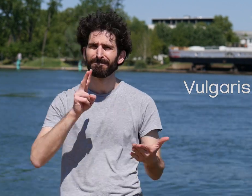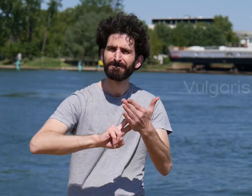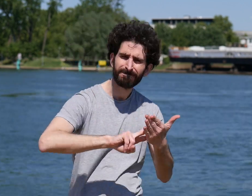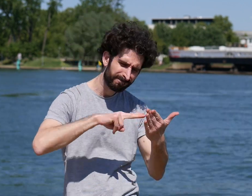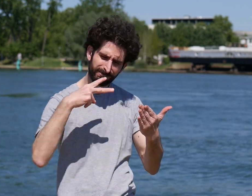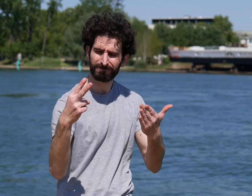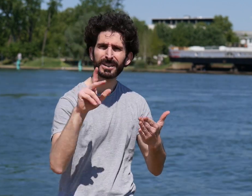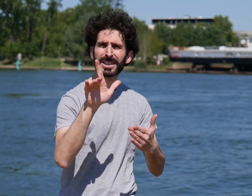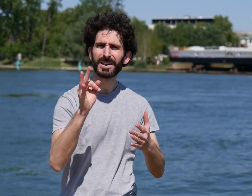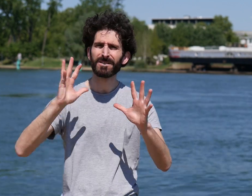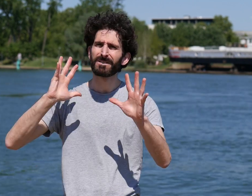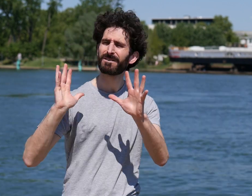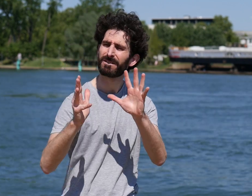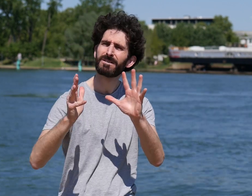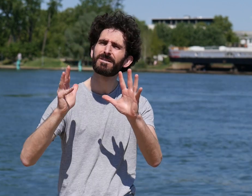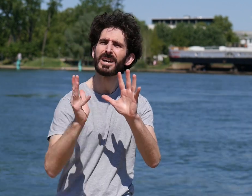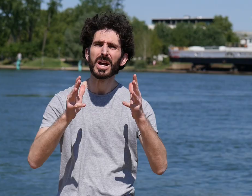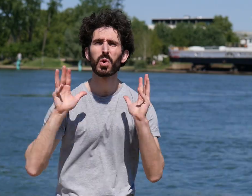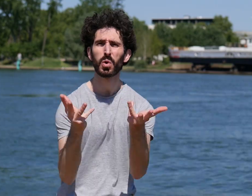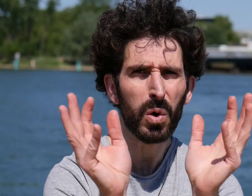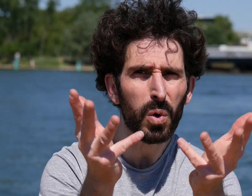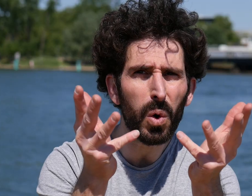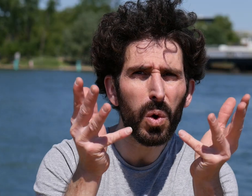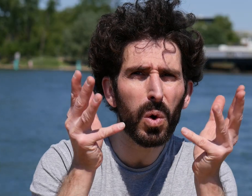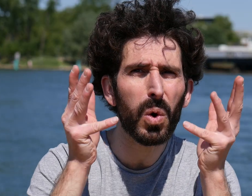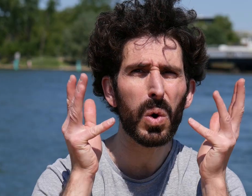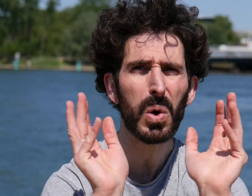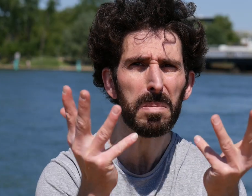comment le traduire en LSF ?